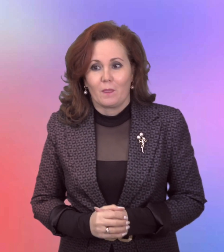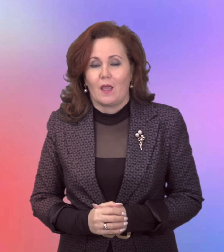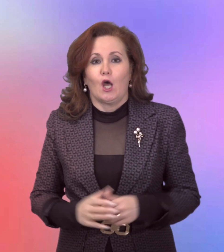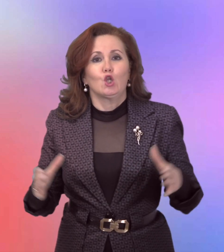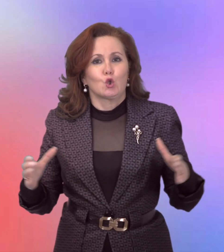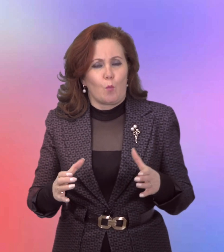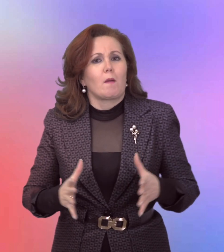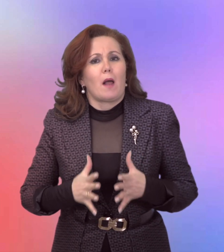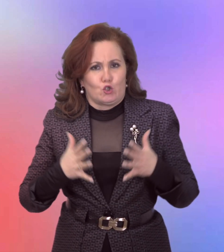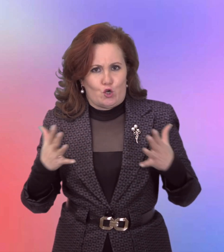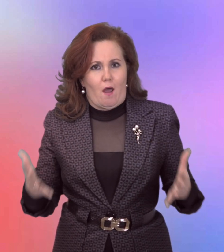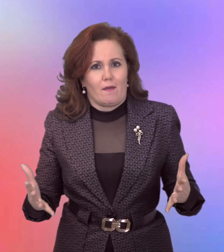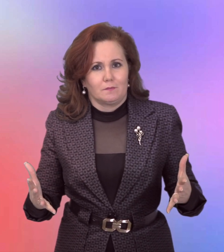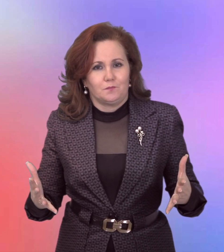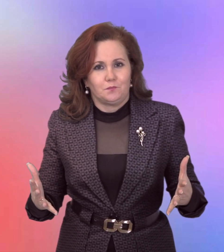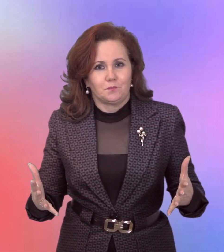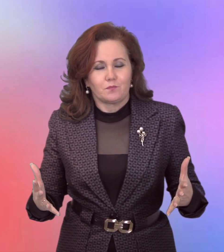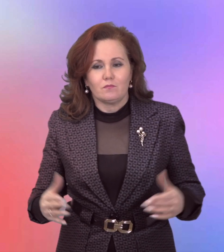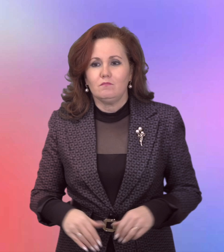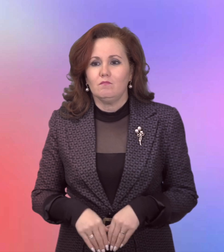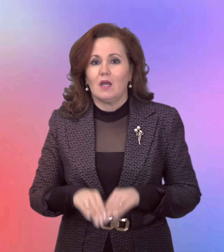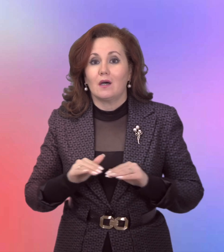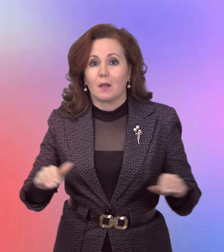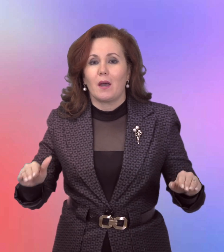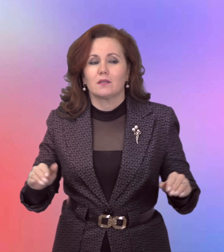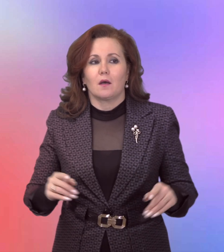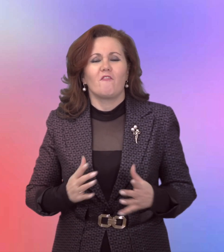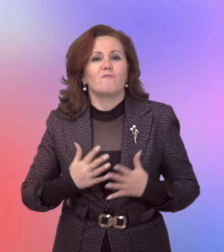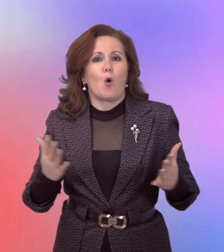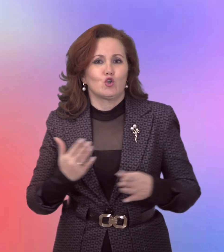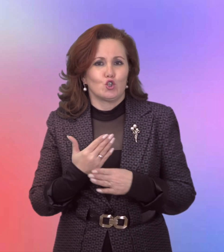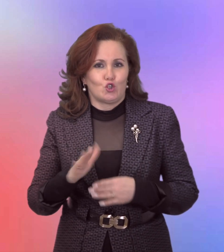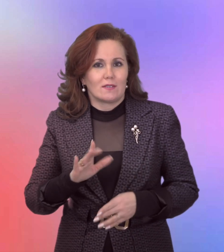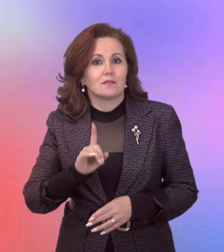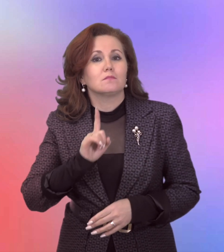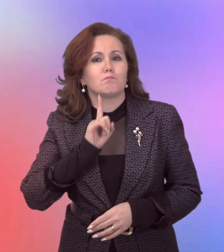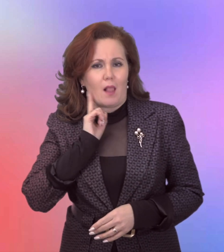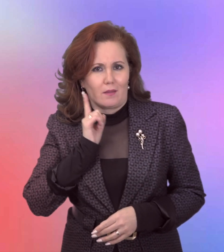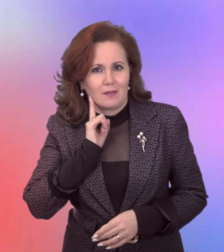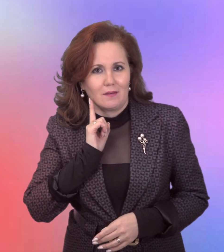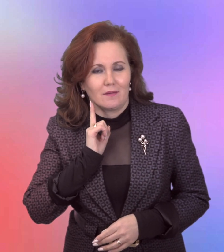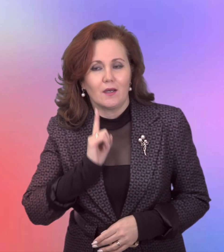Группа большая, ребята, в большей части — молодые,